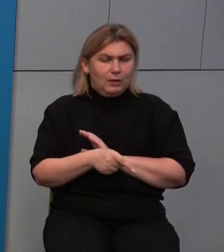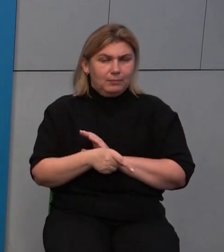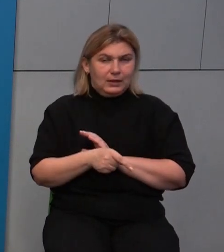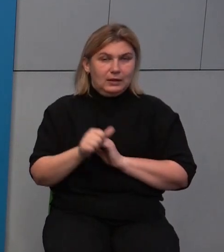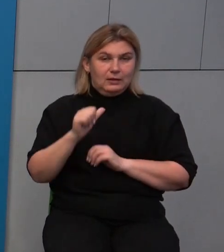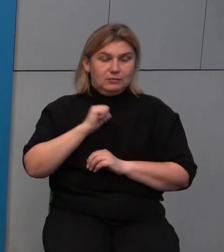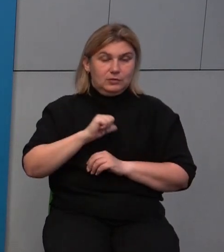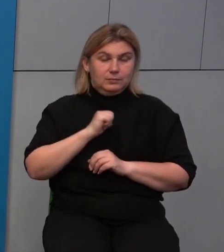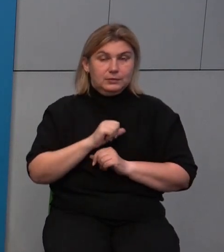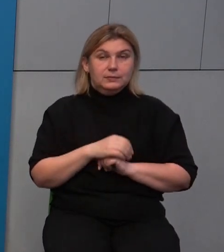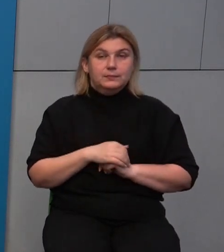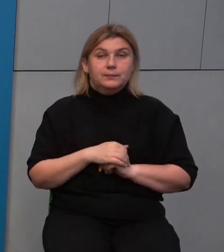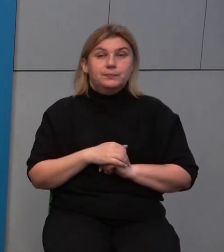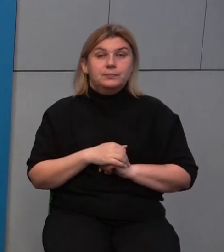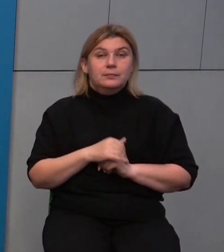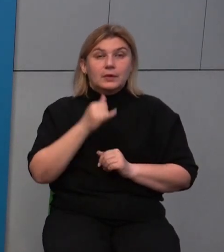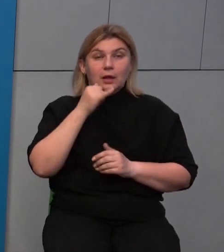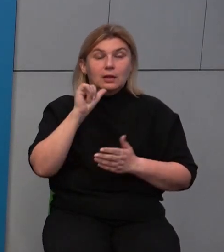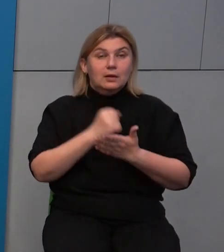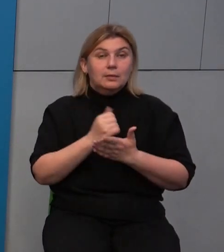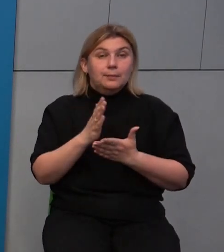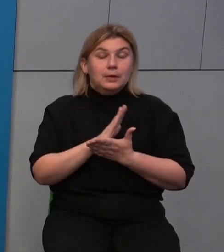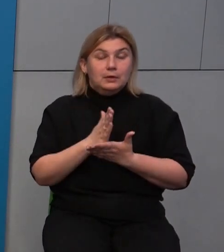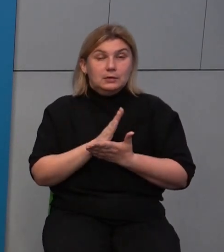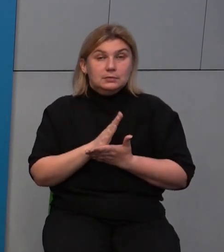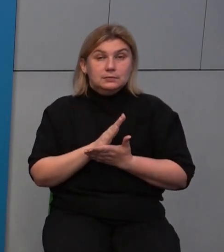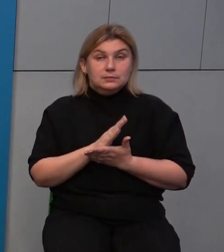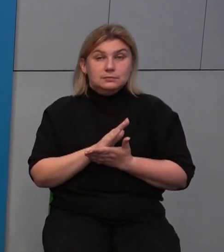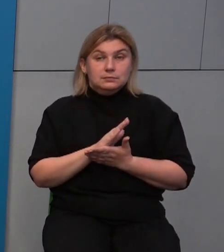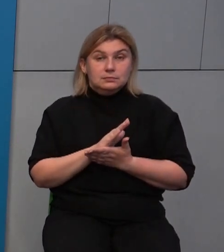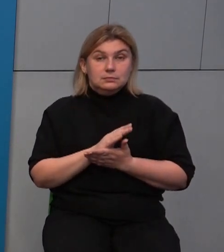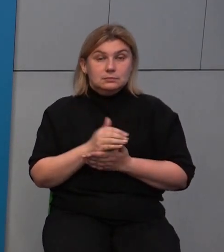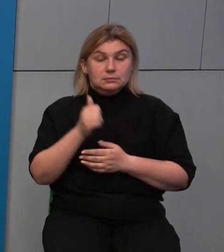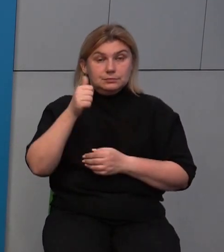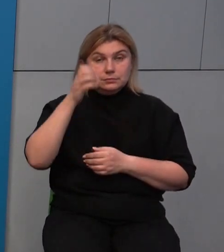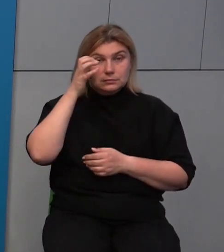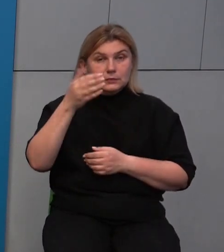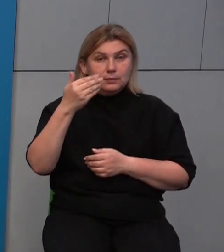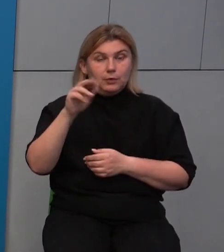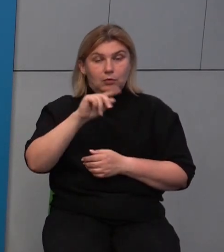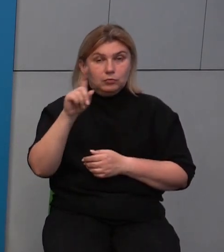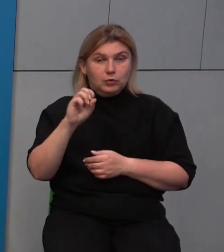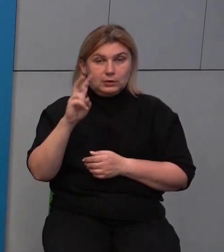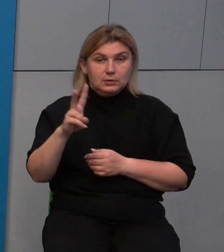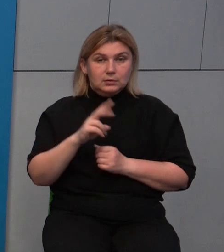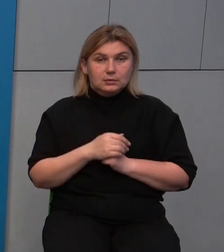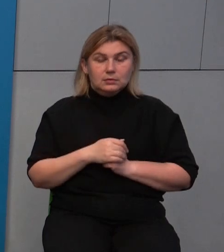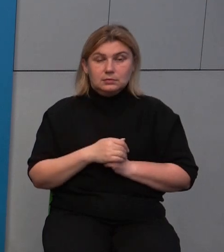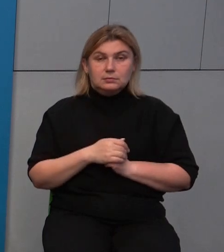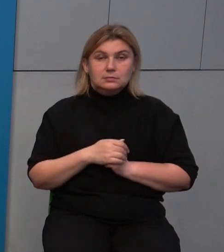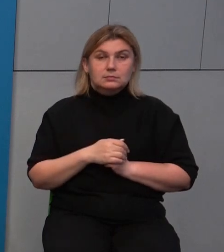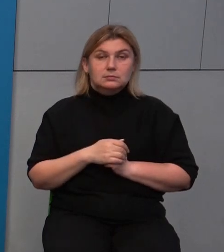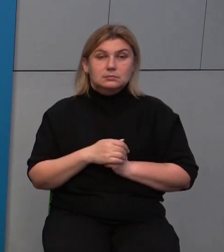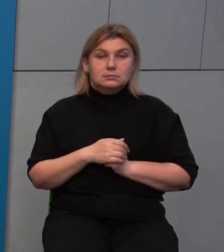Tutaj był list między, na pewno jednym z autorów był Mrożek. Tak, z Błońskim i Mrożkiem, tak.